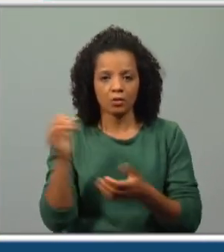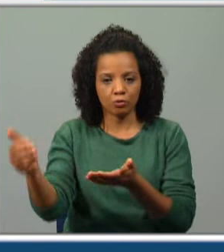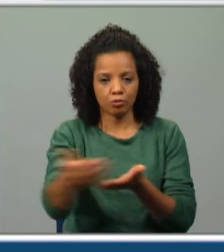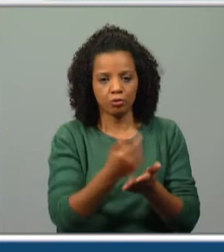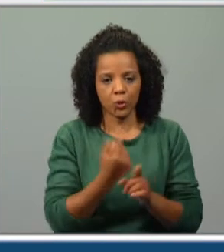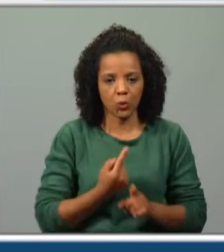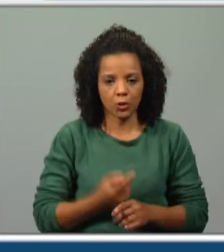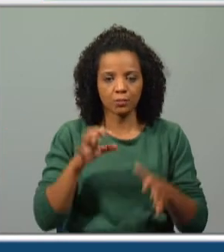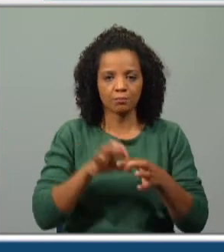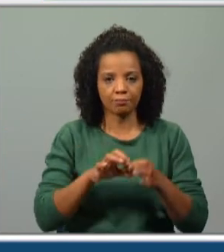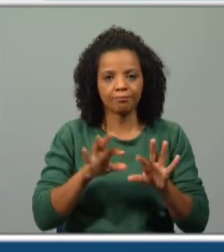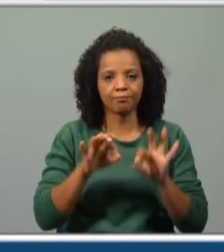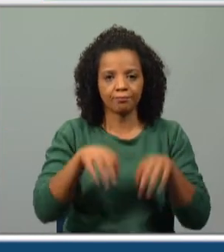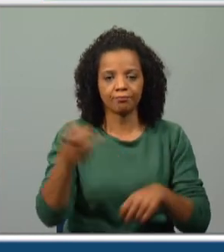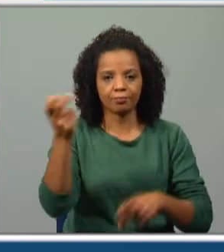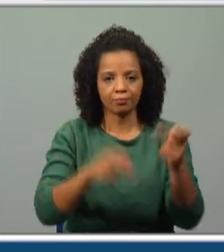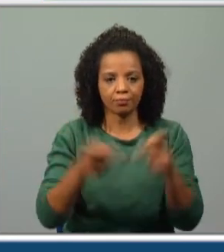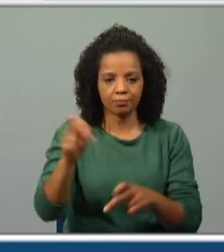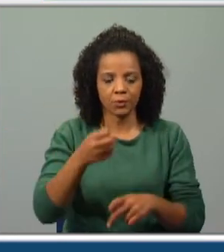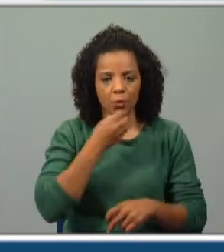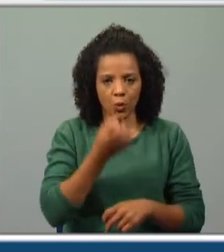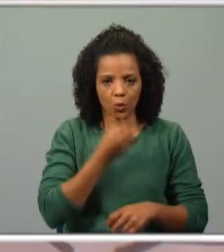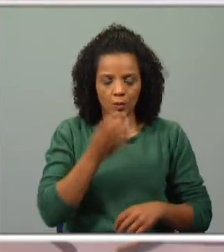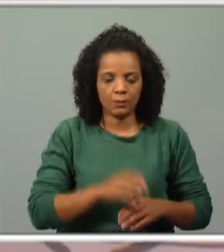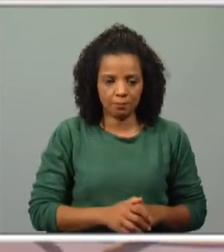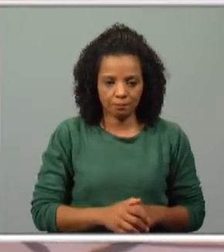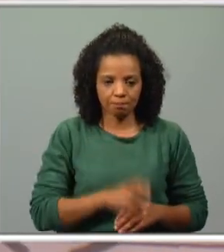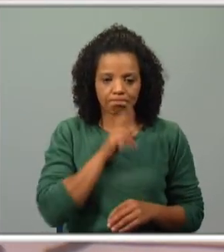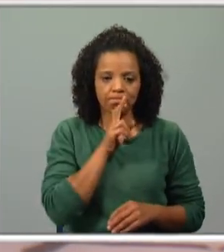indícios do desenlace que foram surgir ao longo do conto para a resposta a 即將出現的結果跡象在整個故事中尋找答案